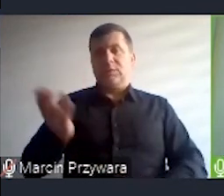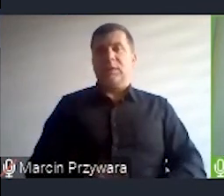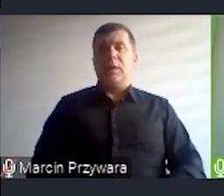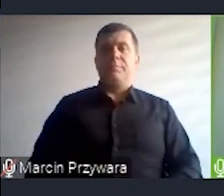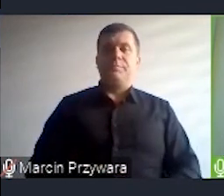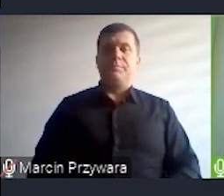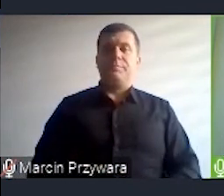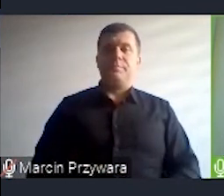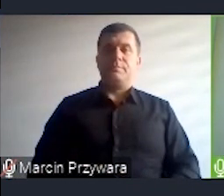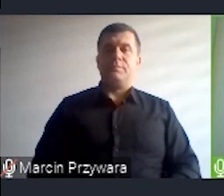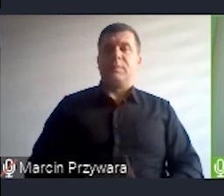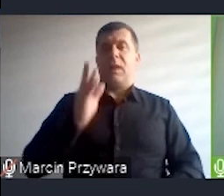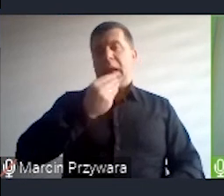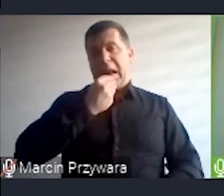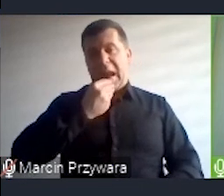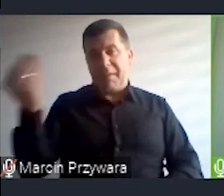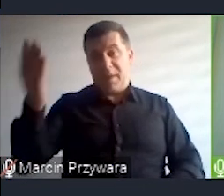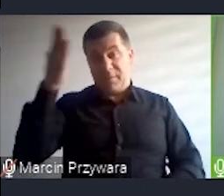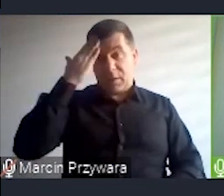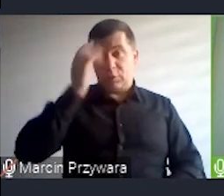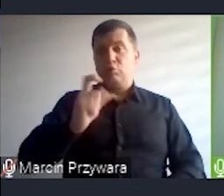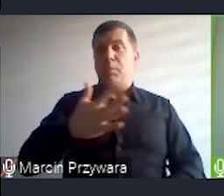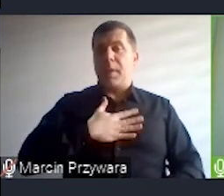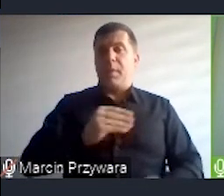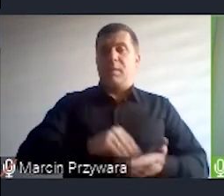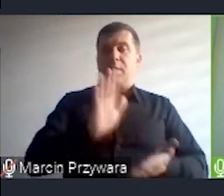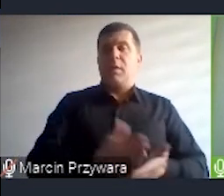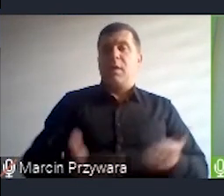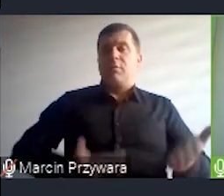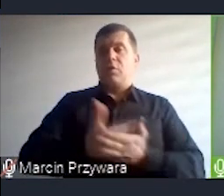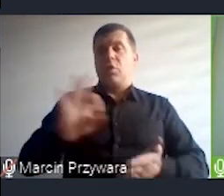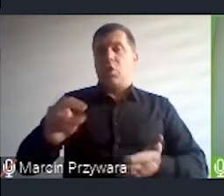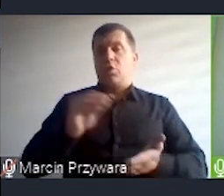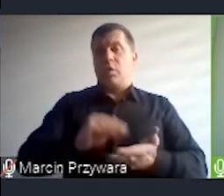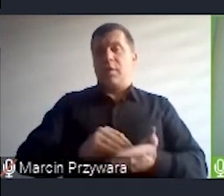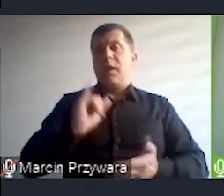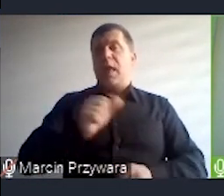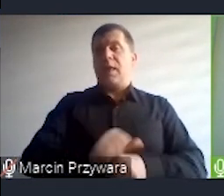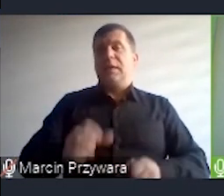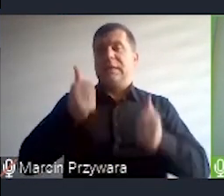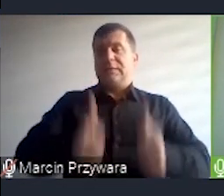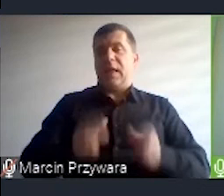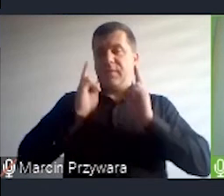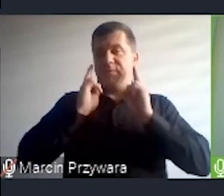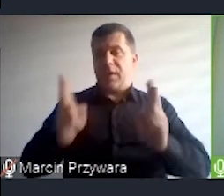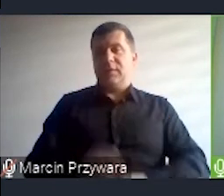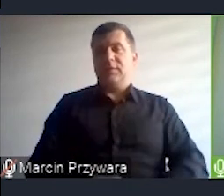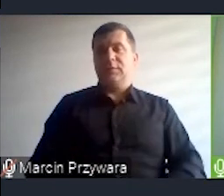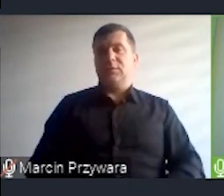Więc lepiej wiedzieć co ma się napisane we wniosku o dofinansowanie i jaki san faktyczny będzie występował.